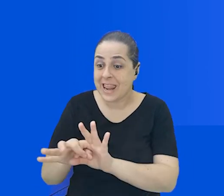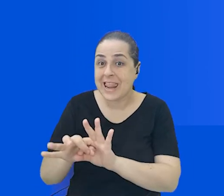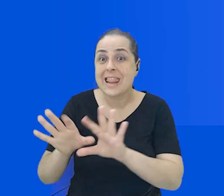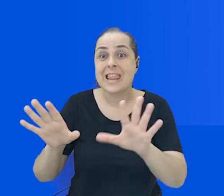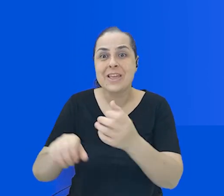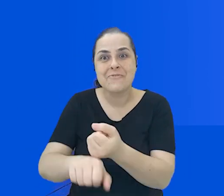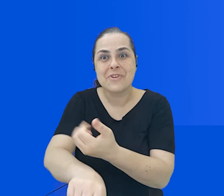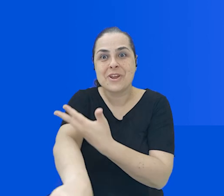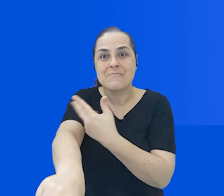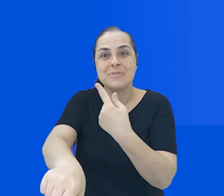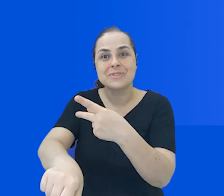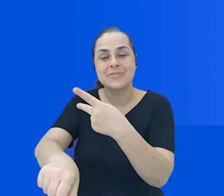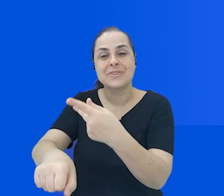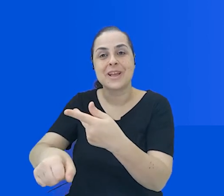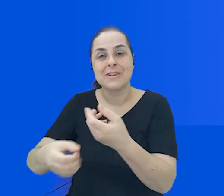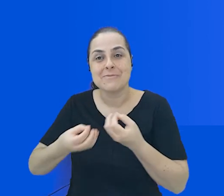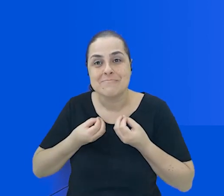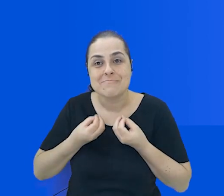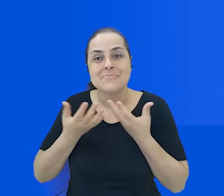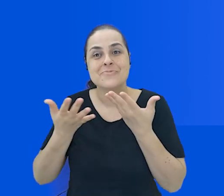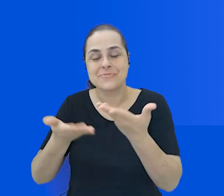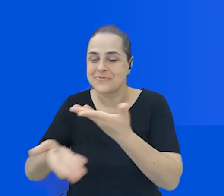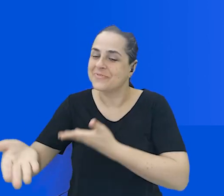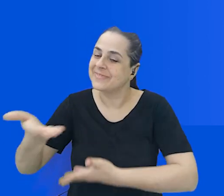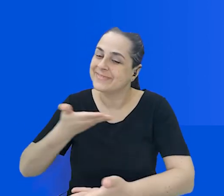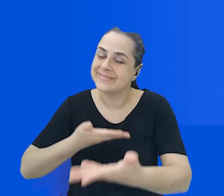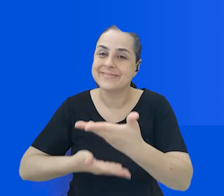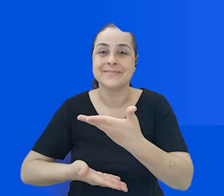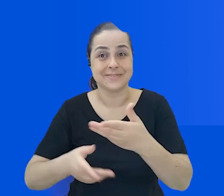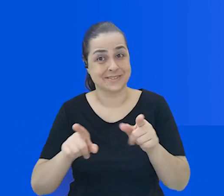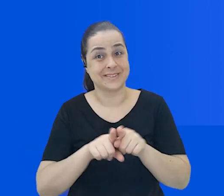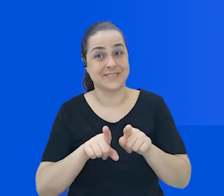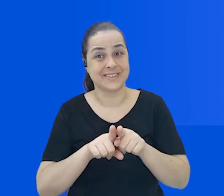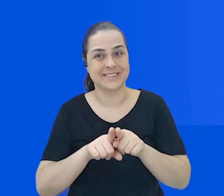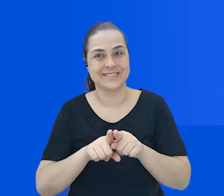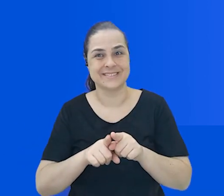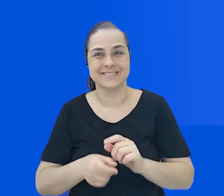viver as emoções dele ou dela nesse espaço a gente também.